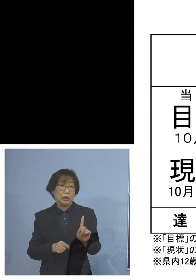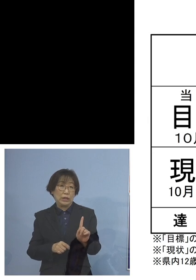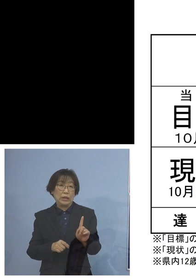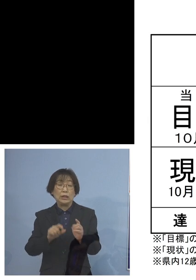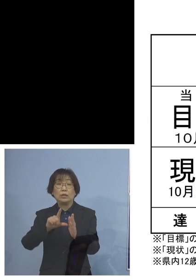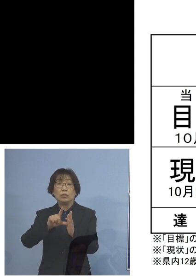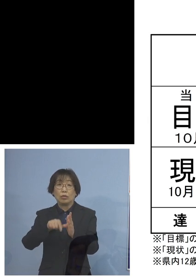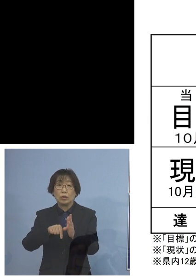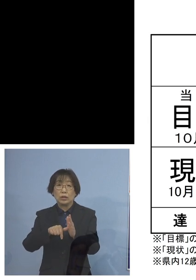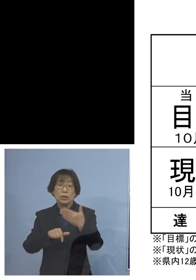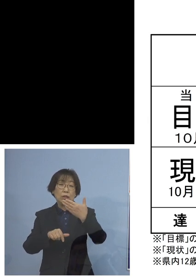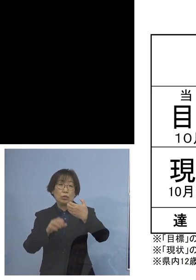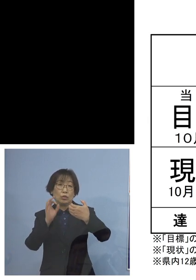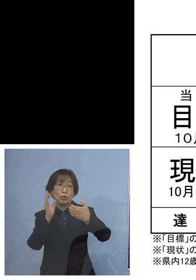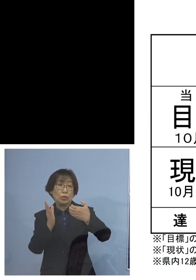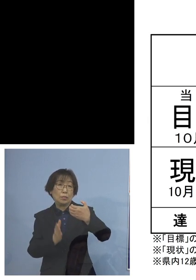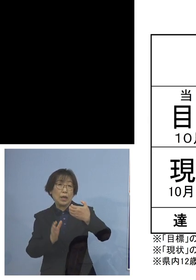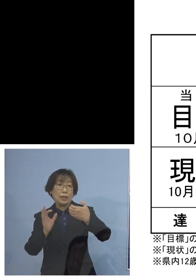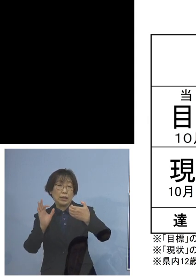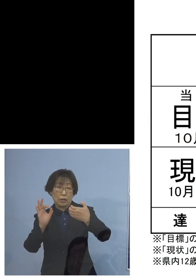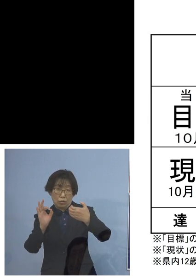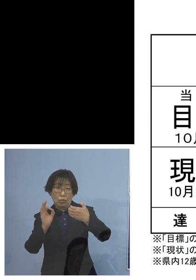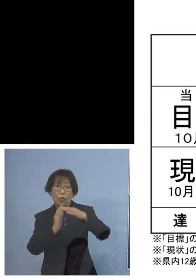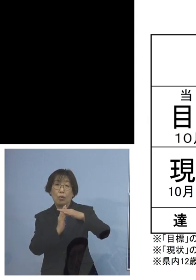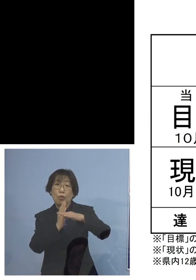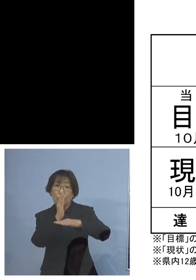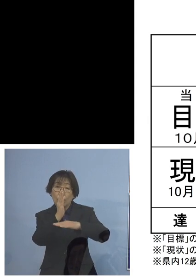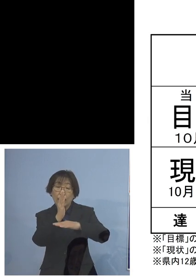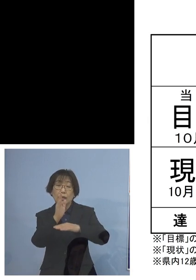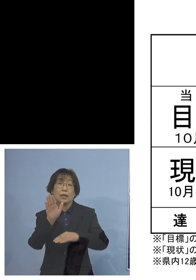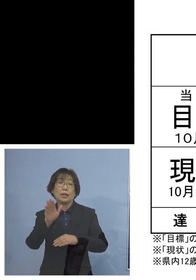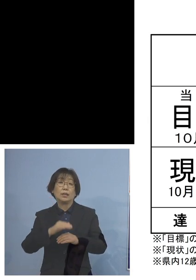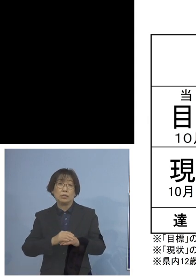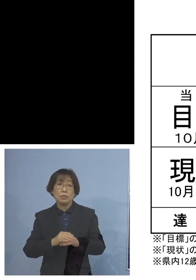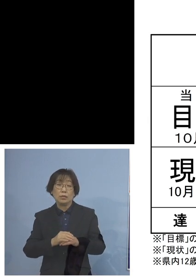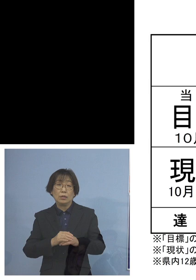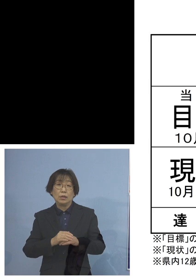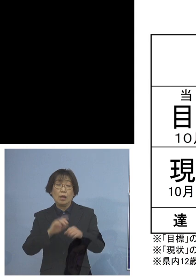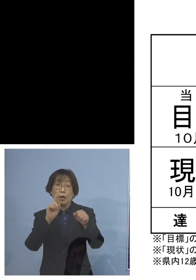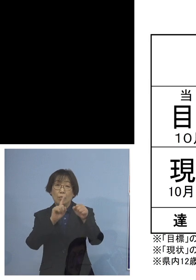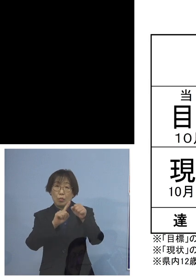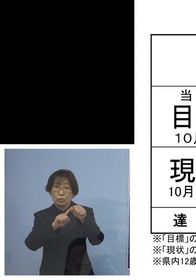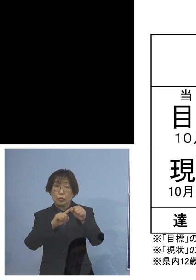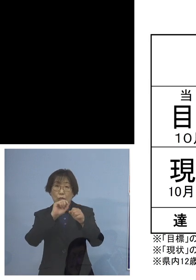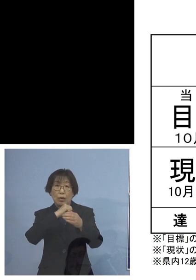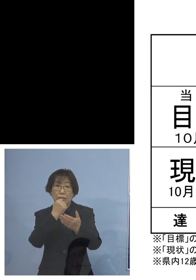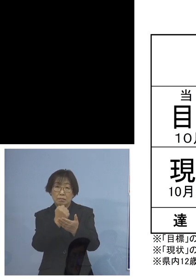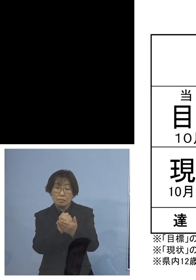90パーセントを超えておりますので 目標は既に達成いたしております